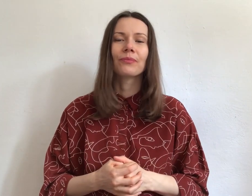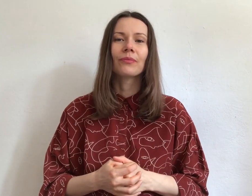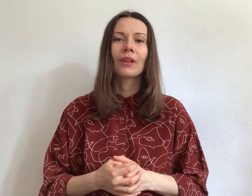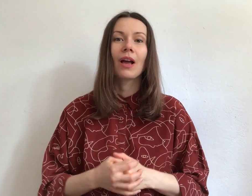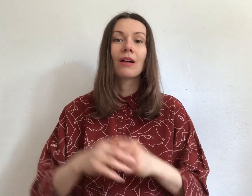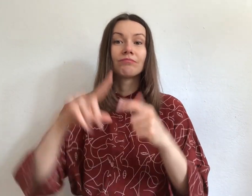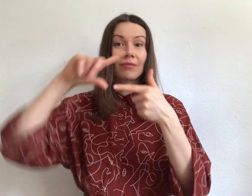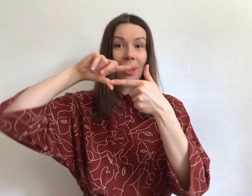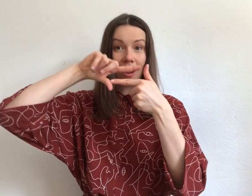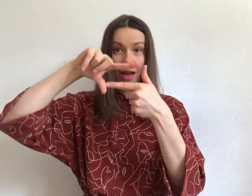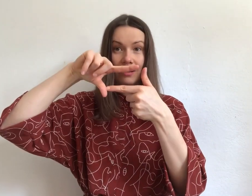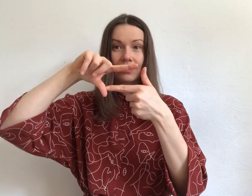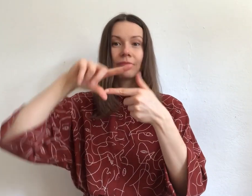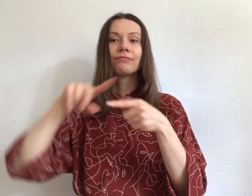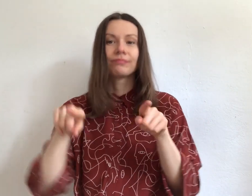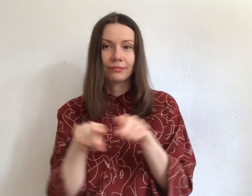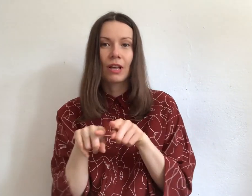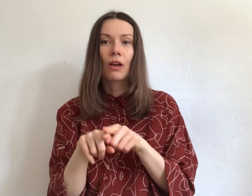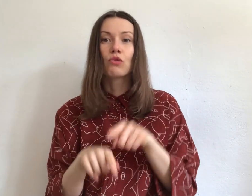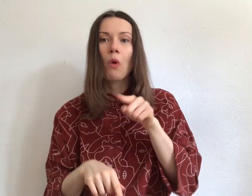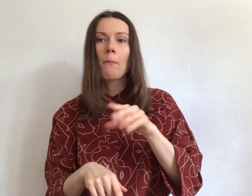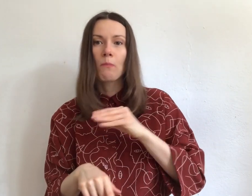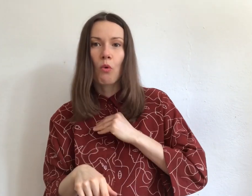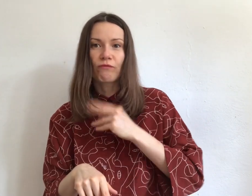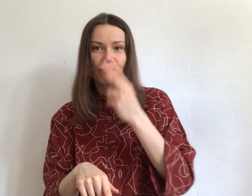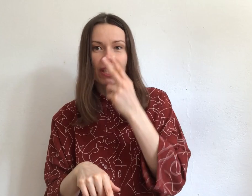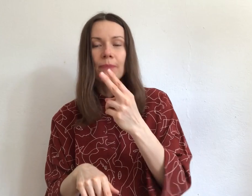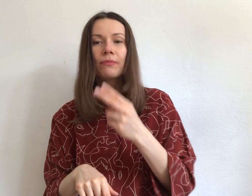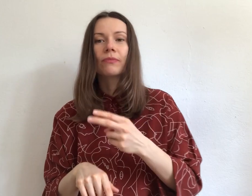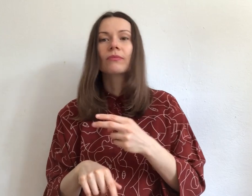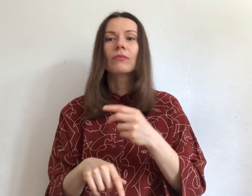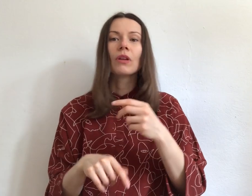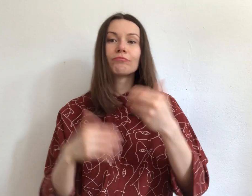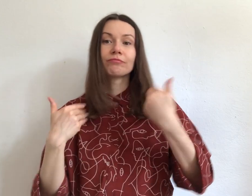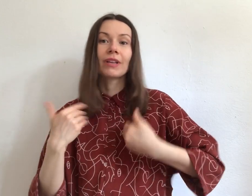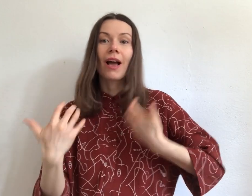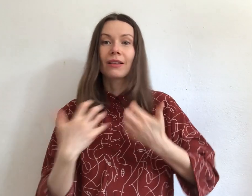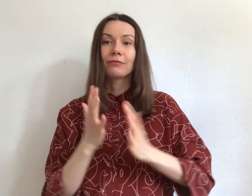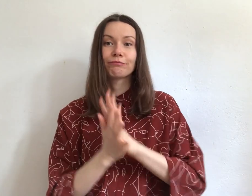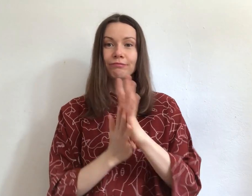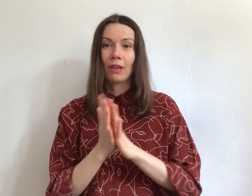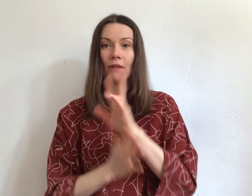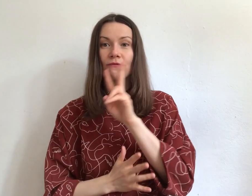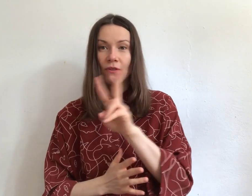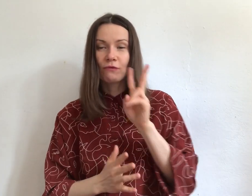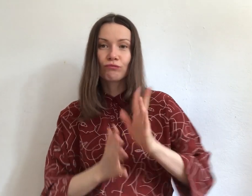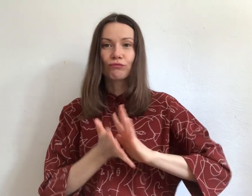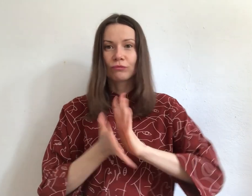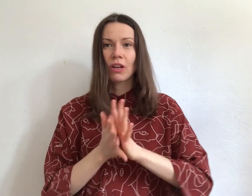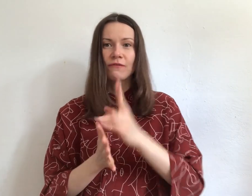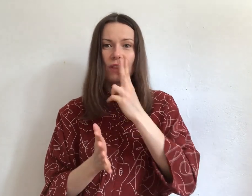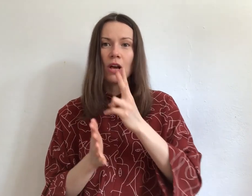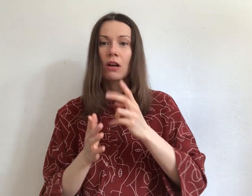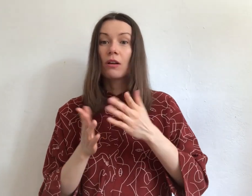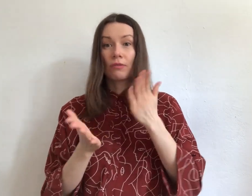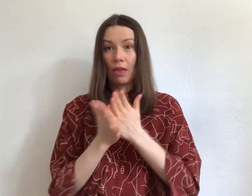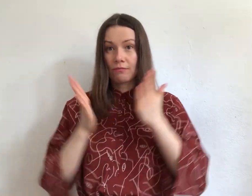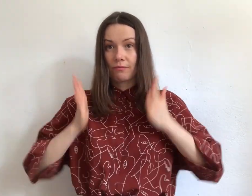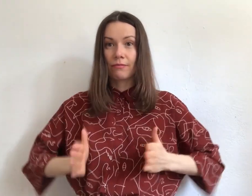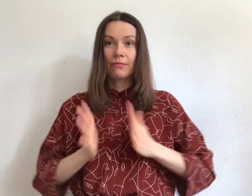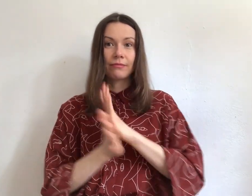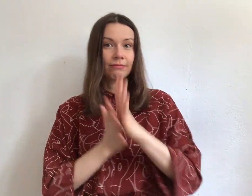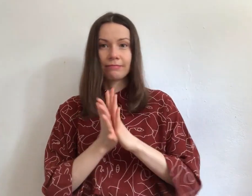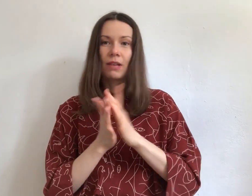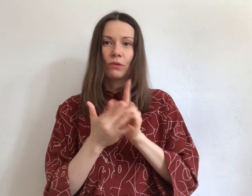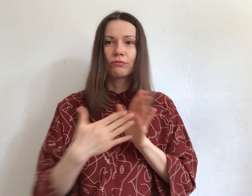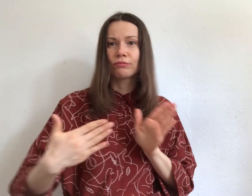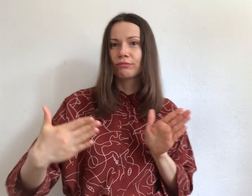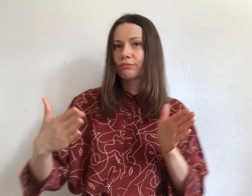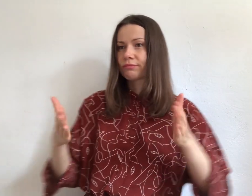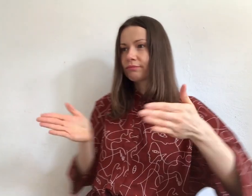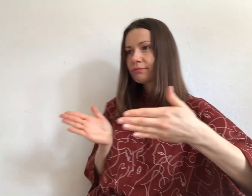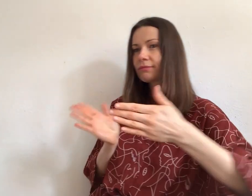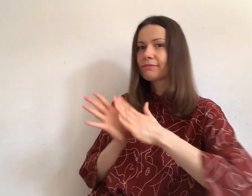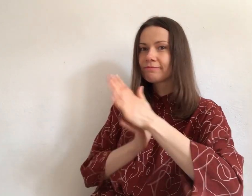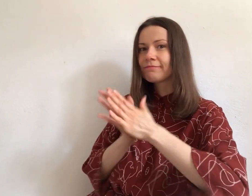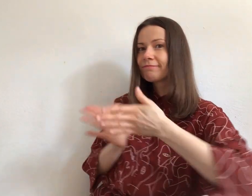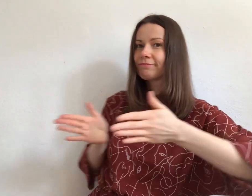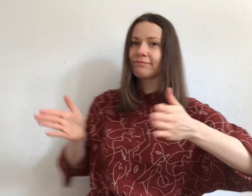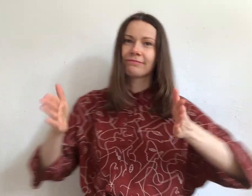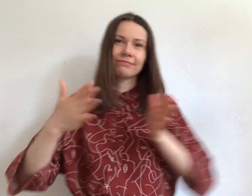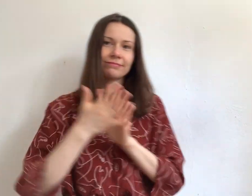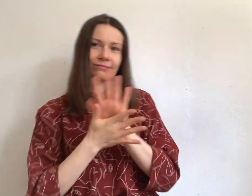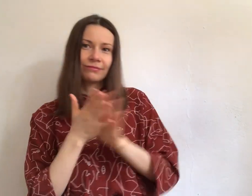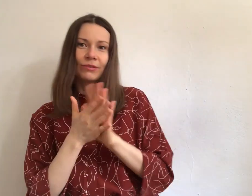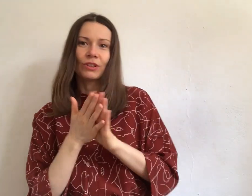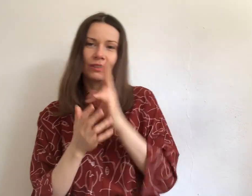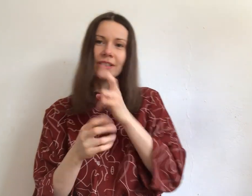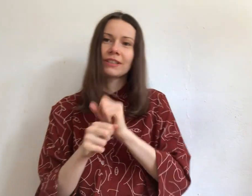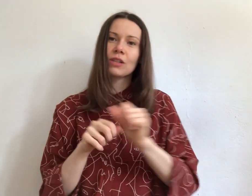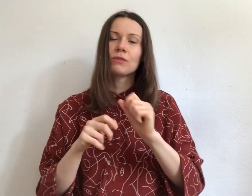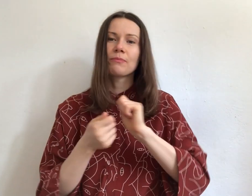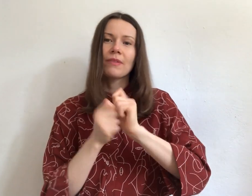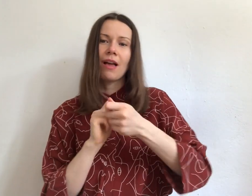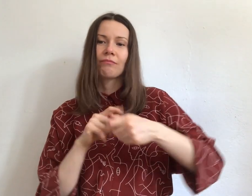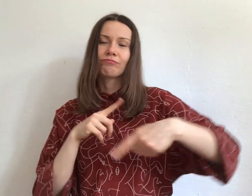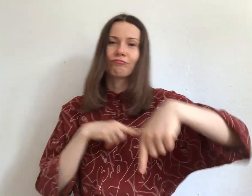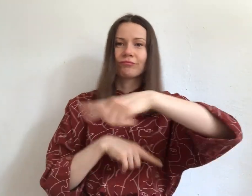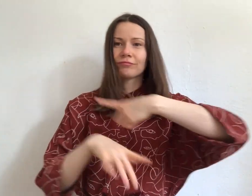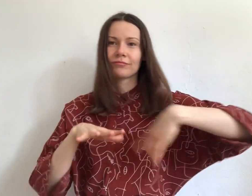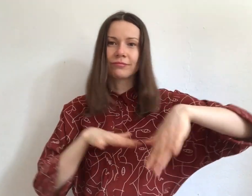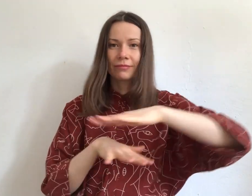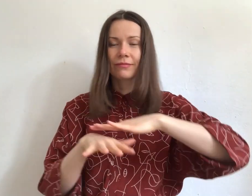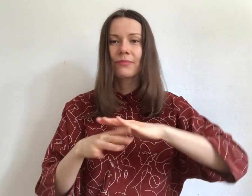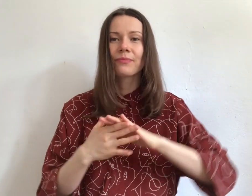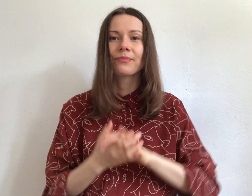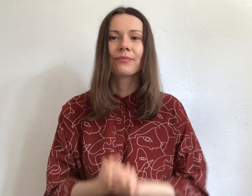kadr/ujęcie. Tu możemy dostrzec możliwość zmieniania położenia.